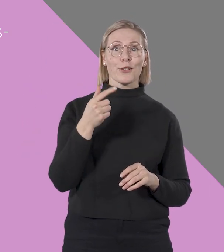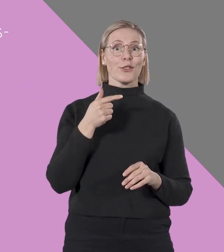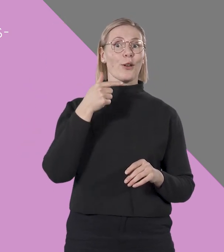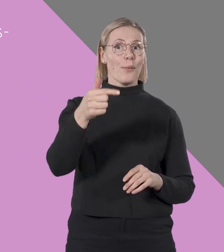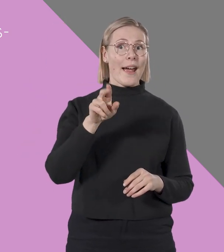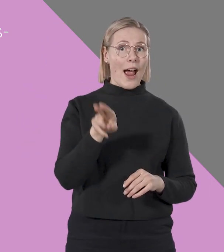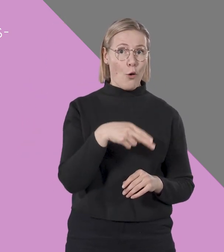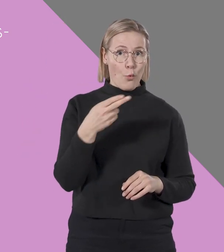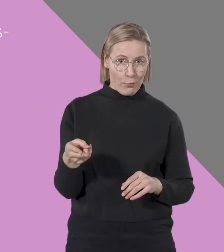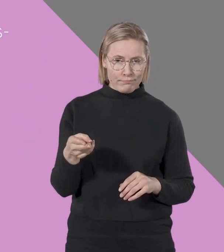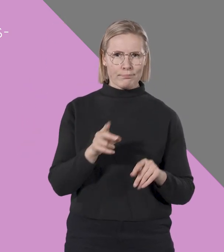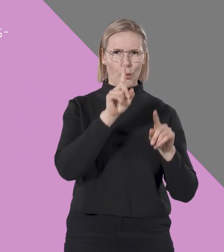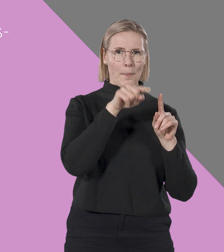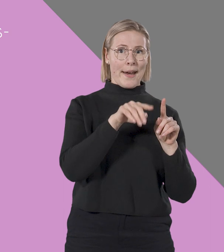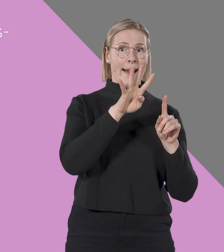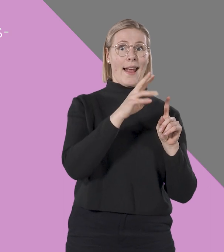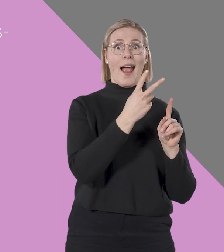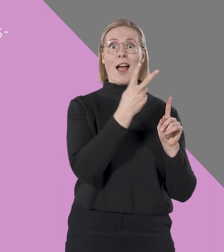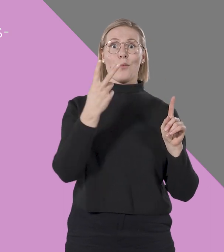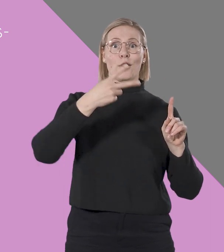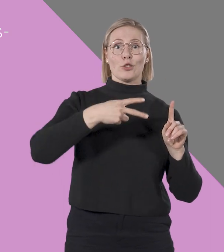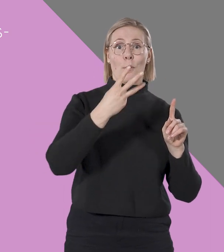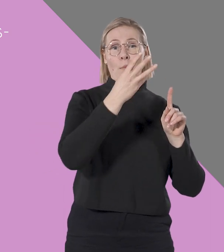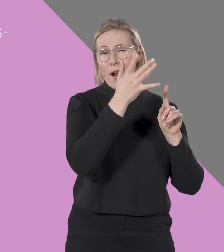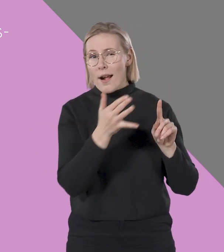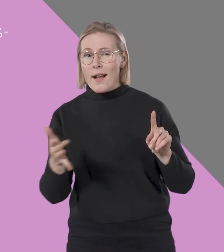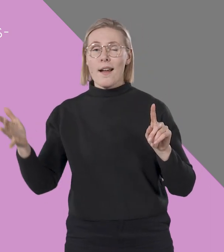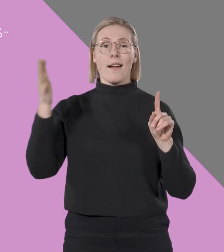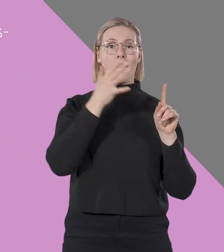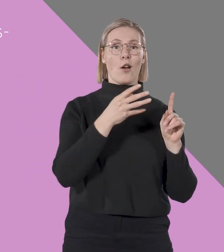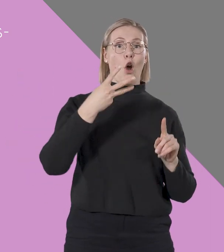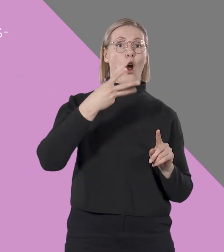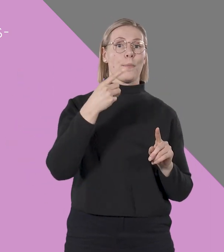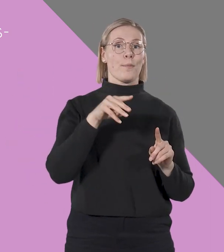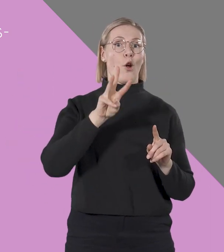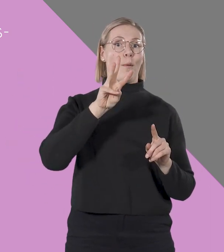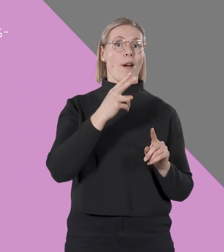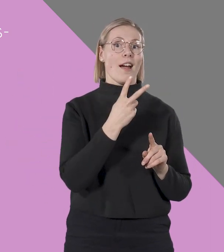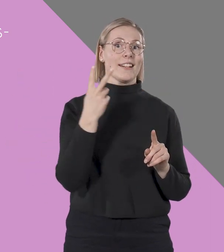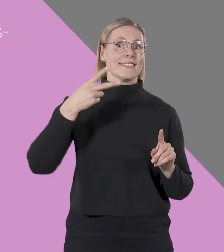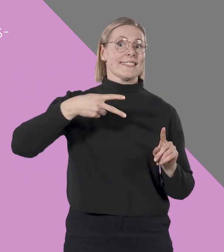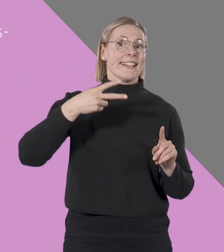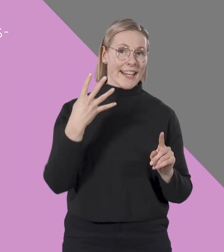131 000 euron jatkorahoituksen ajalle 1.4.2023−31.3.2024.